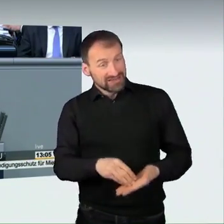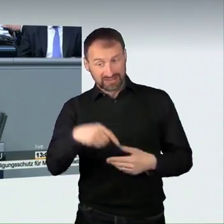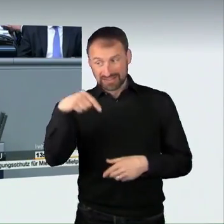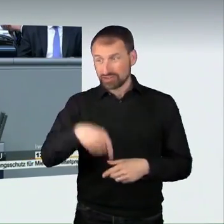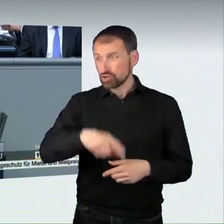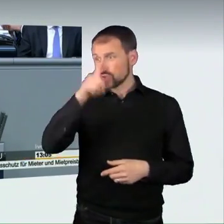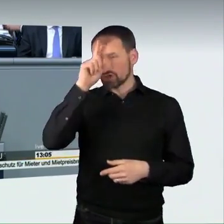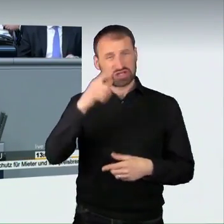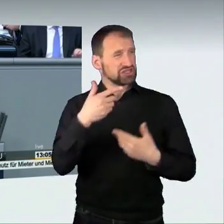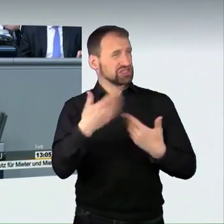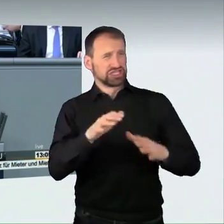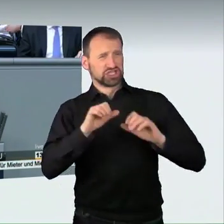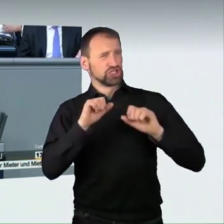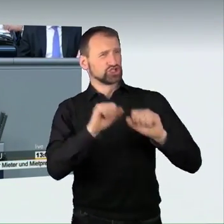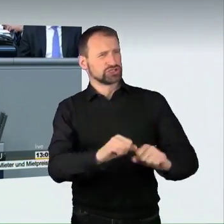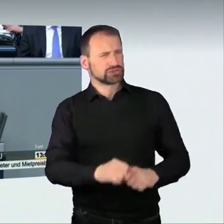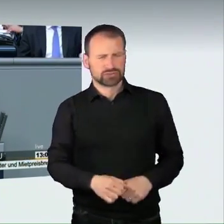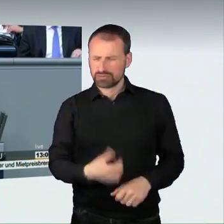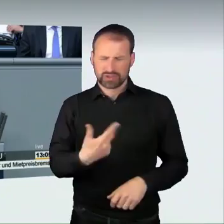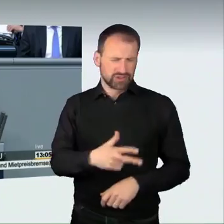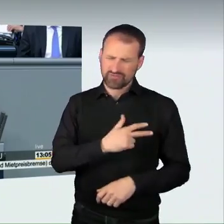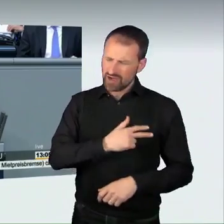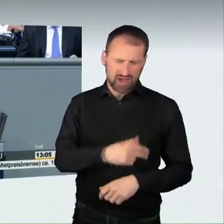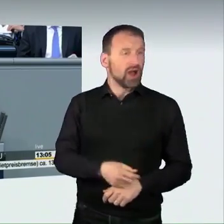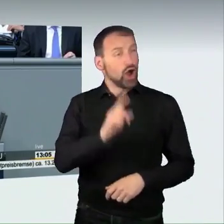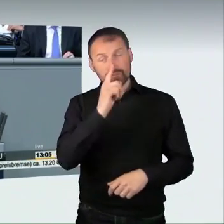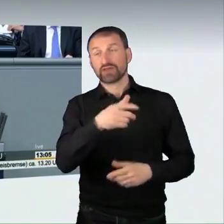Sie bleibt auch trotz noch so häufiger Wiederholung unwahr.